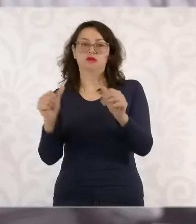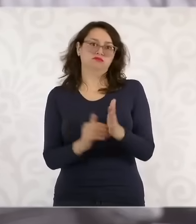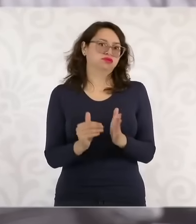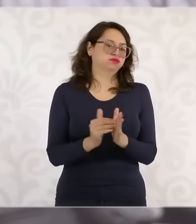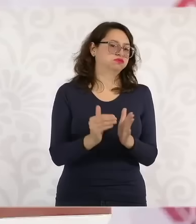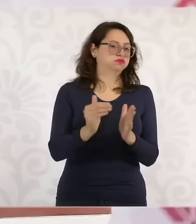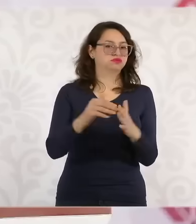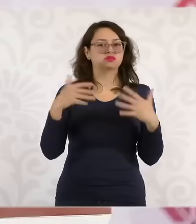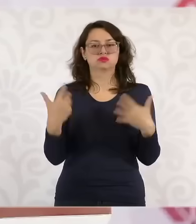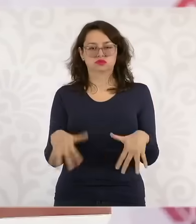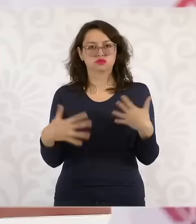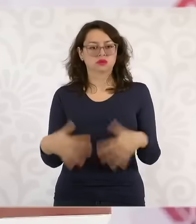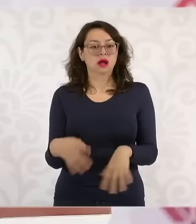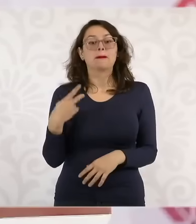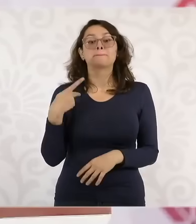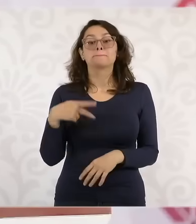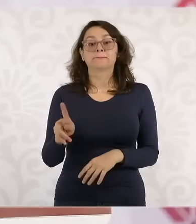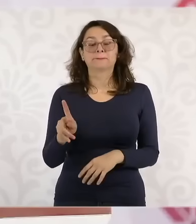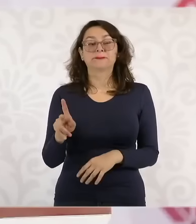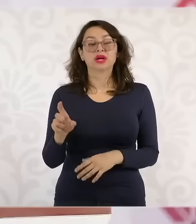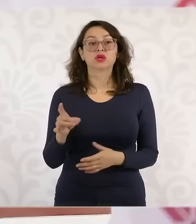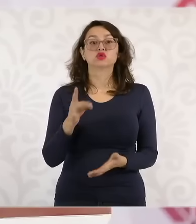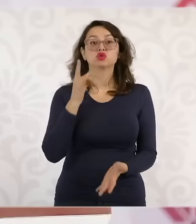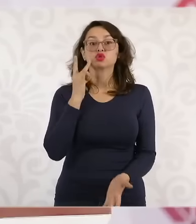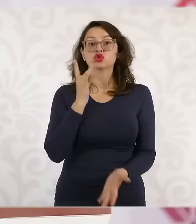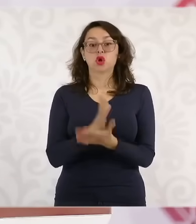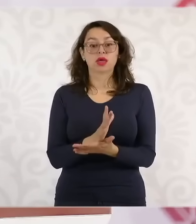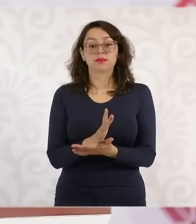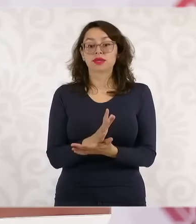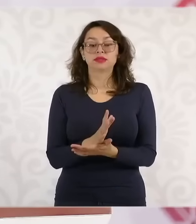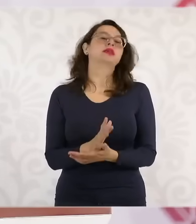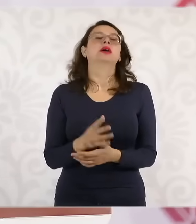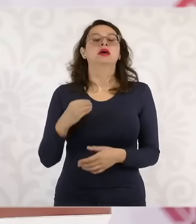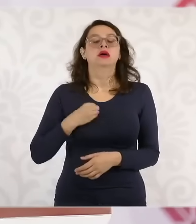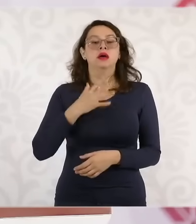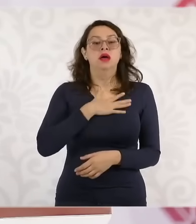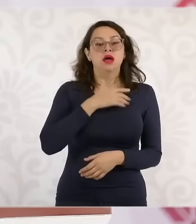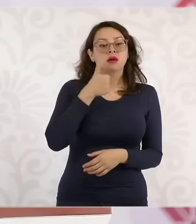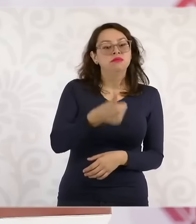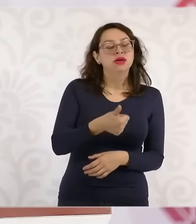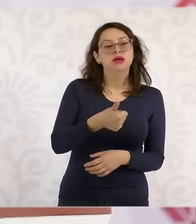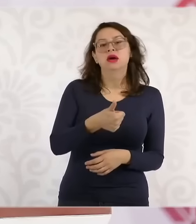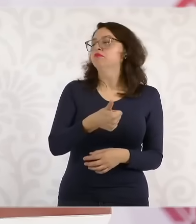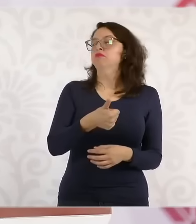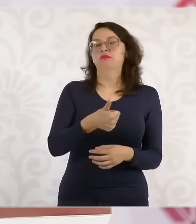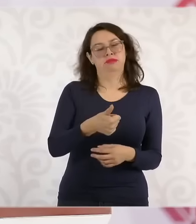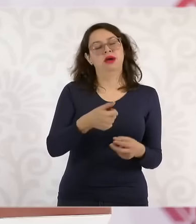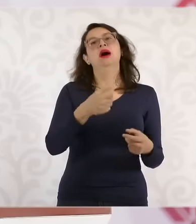Pero no solamente se trata de la atención en bienestar, sino en salud, en educación,